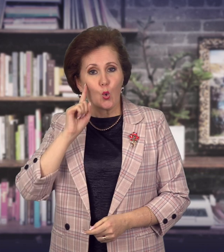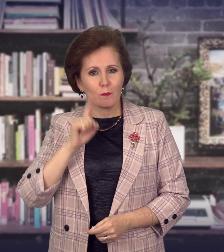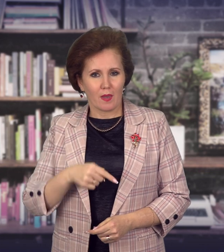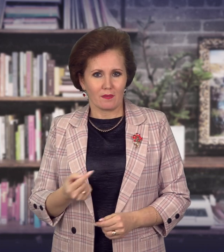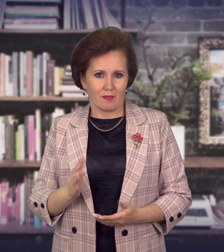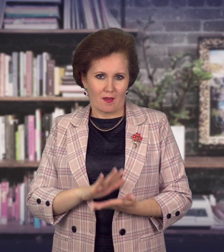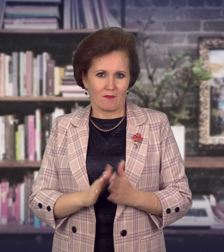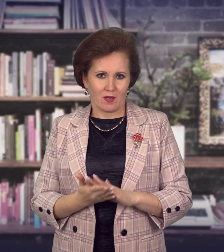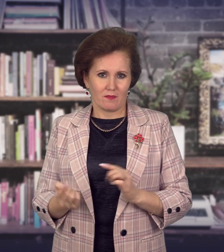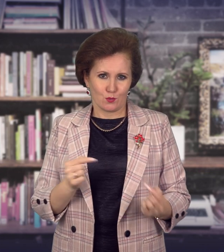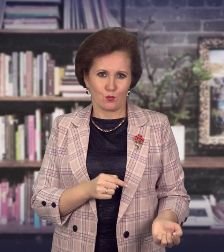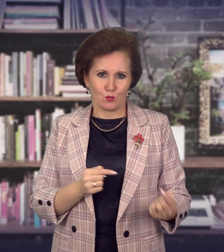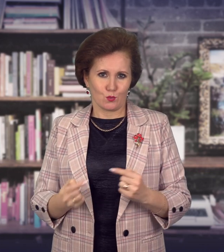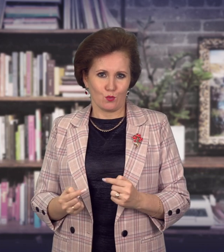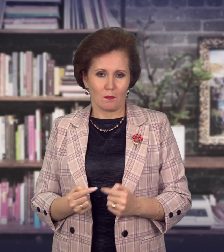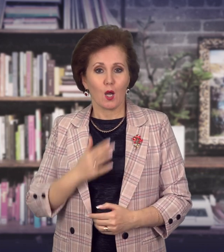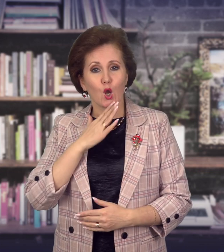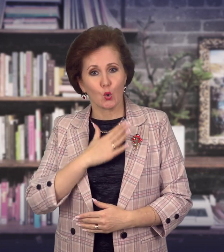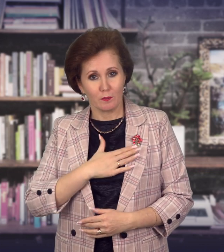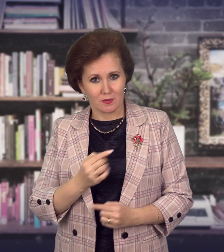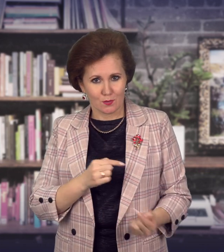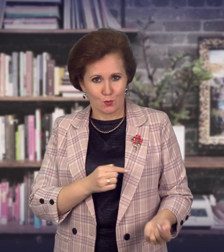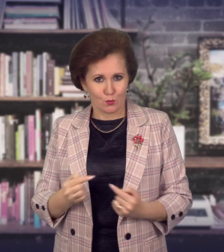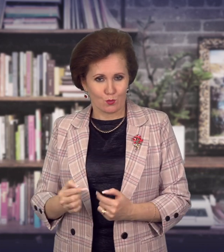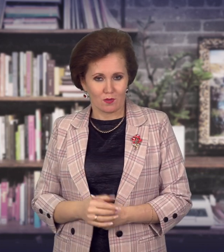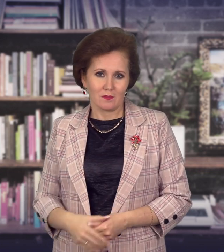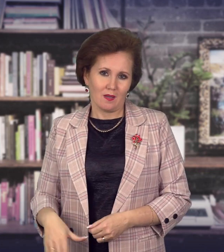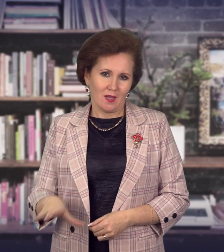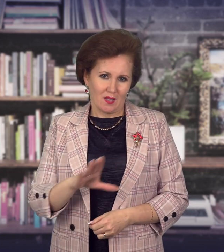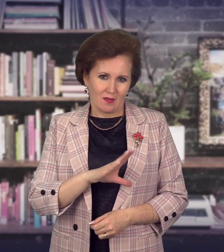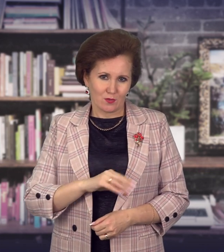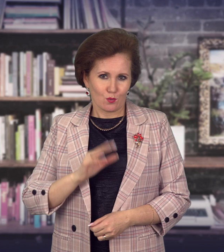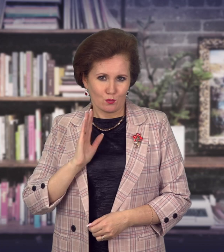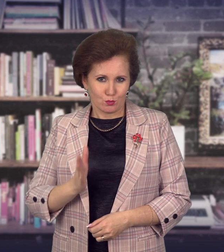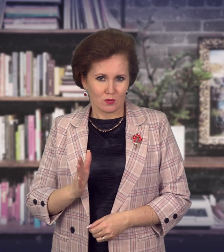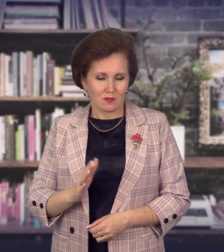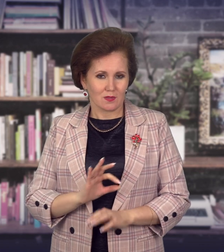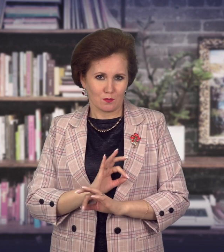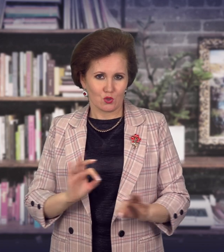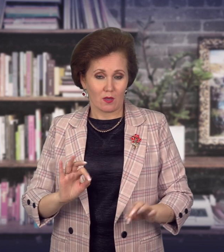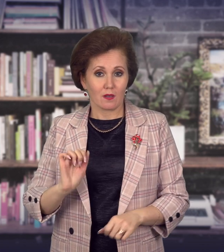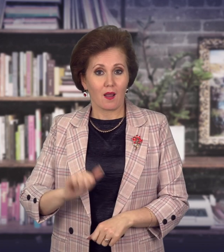Умейте договариваться друг с другом! Любите друг друга! И все будет замечательно!